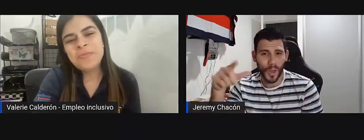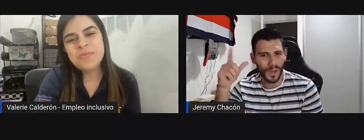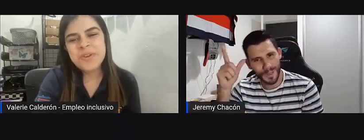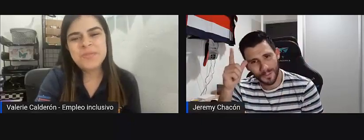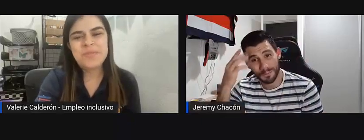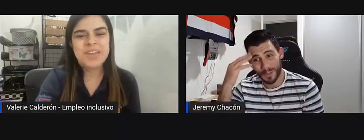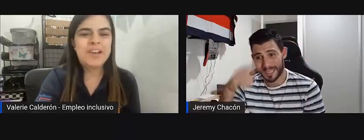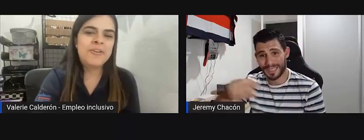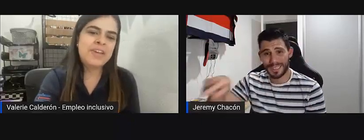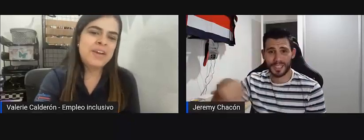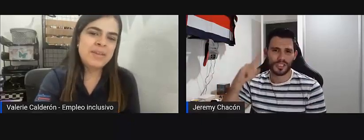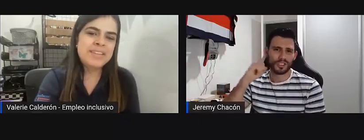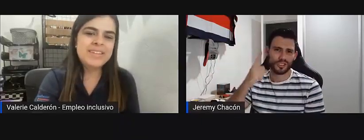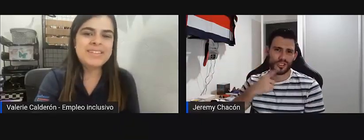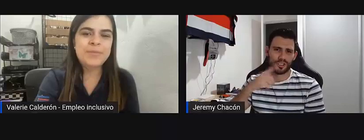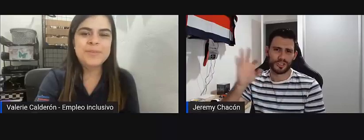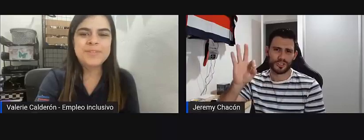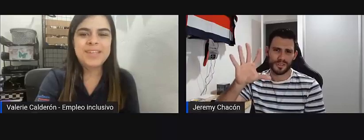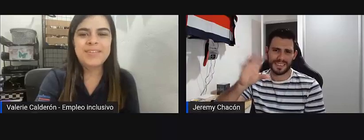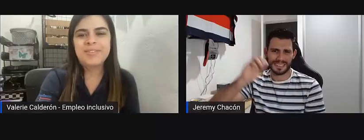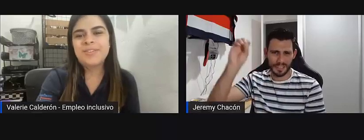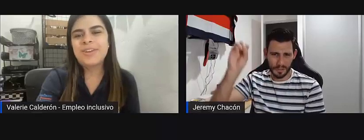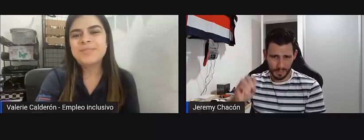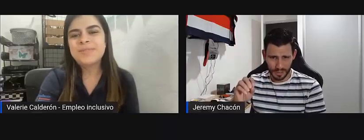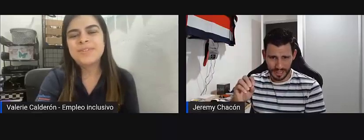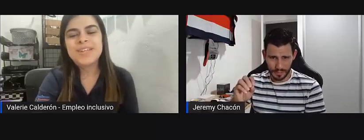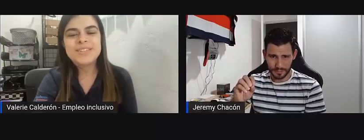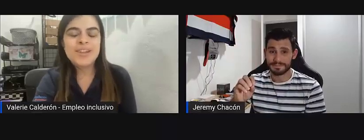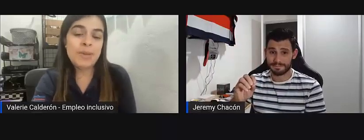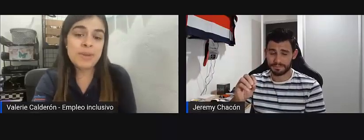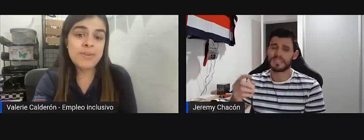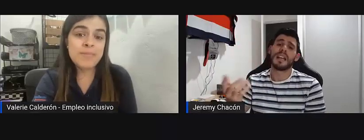trabajo es muy bueno porque lógicamente estamos y todas las personas la mayoría